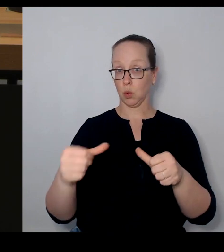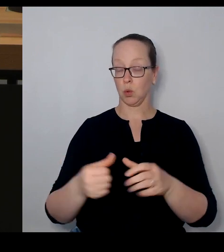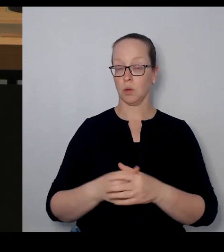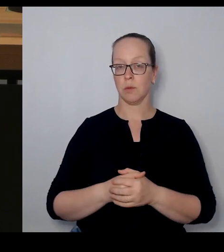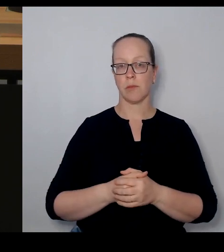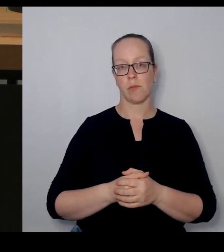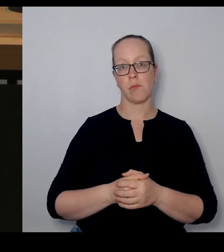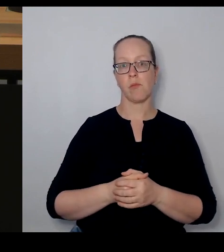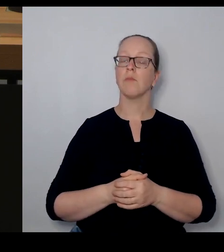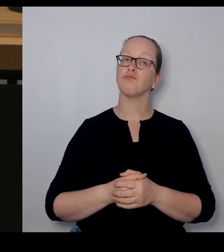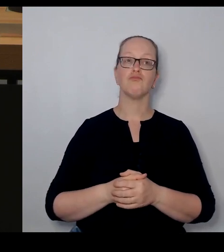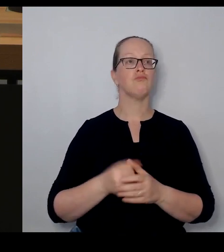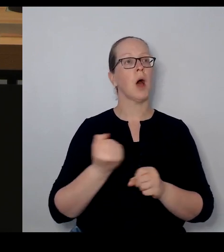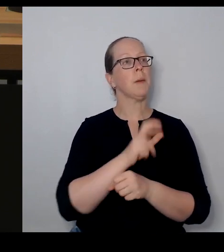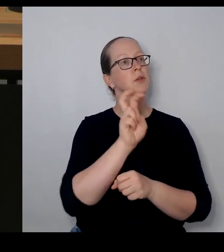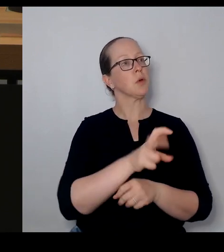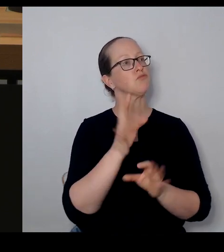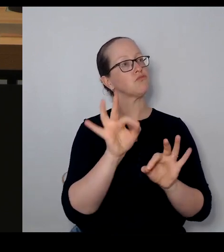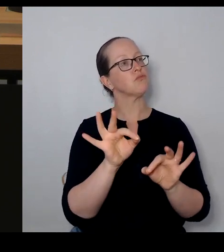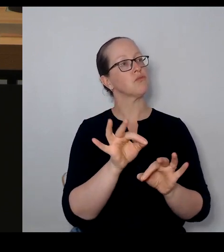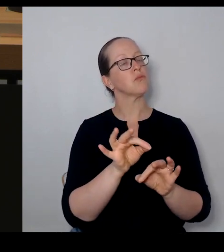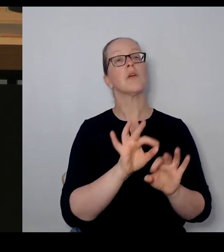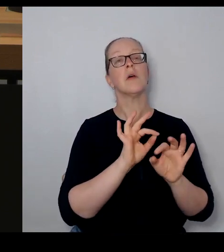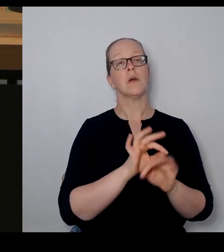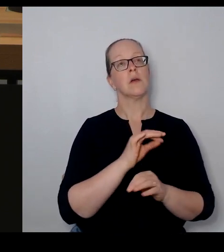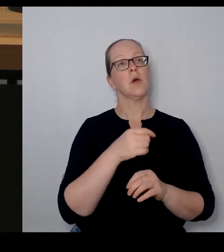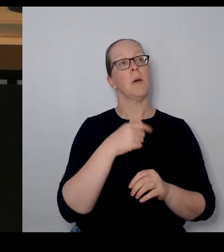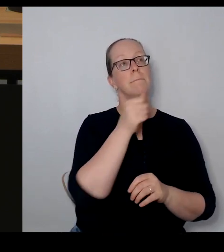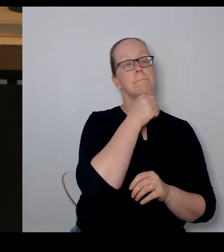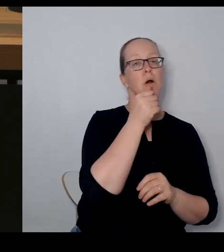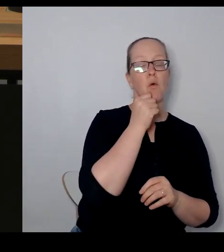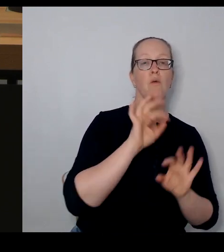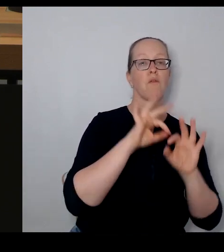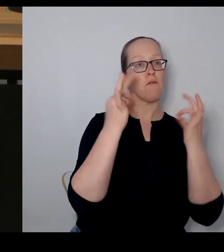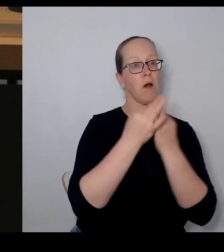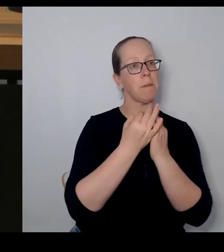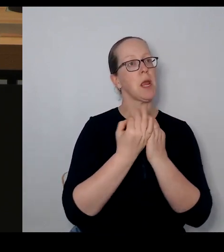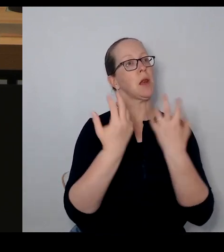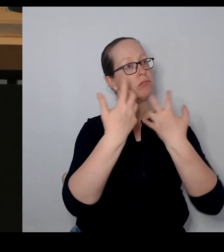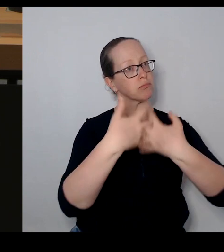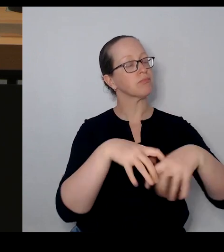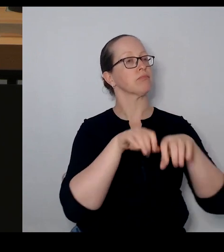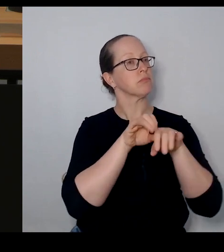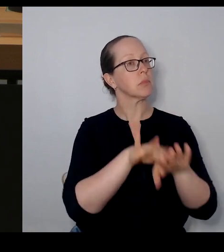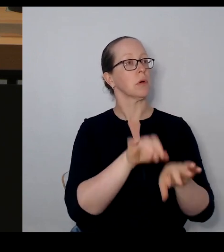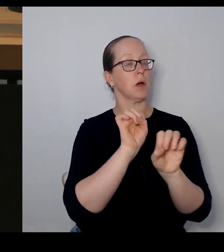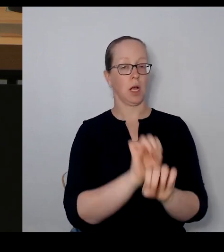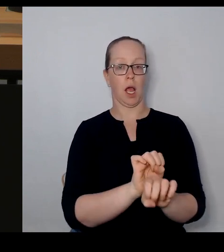mobilem Arbeiten usw ist die Bezahlung ein wesentlicher Faktor dafür, dass Menschen sich für oder gegen eine Stelle entscheiden.